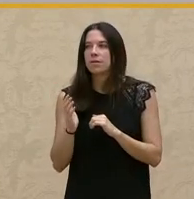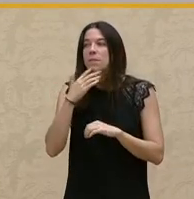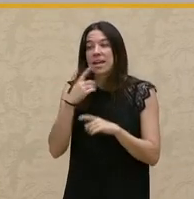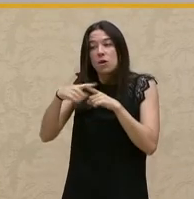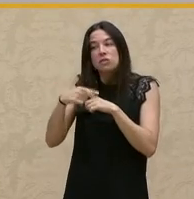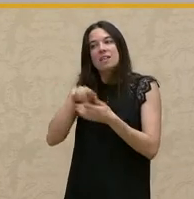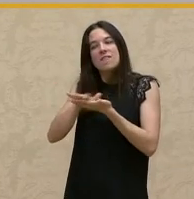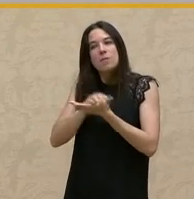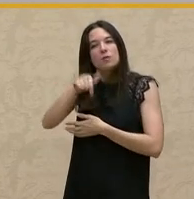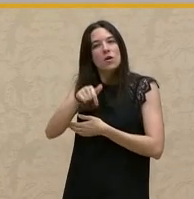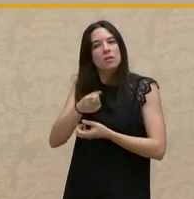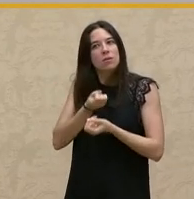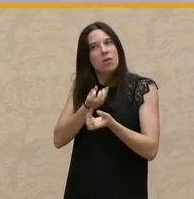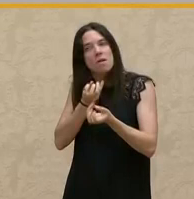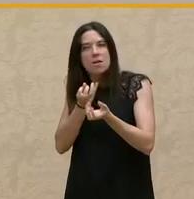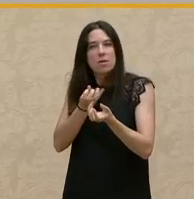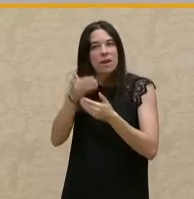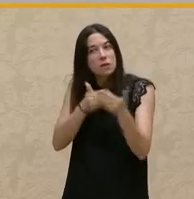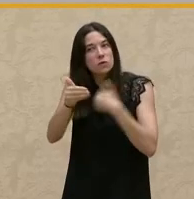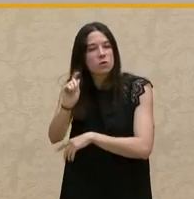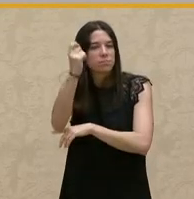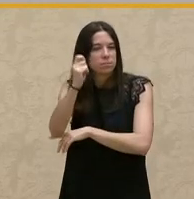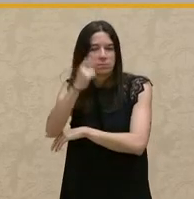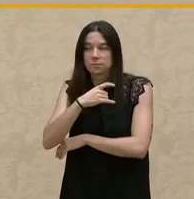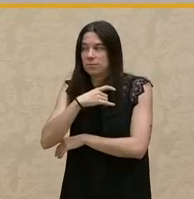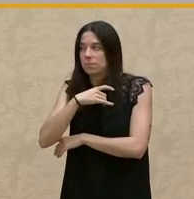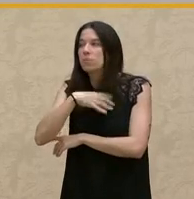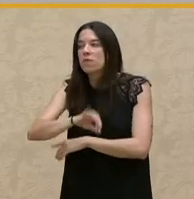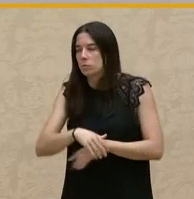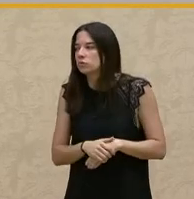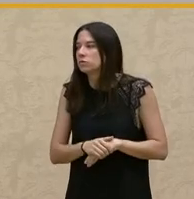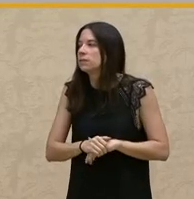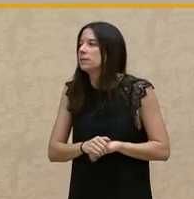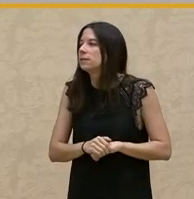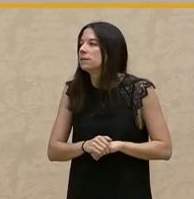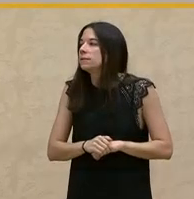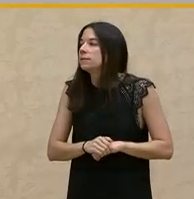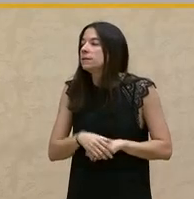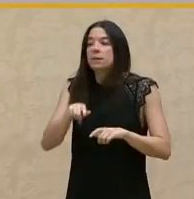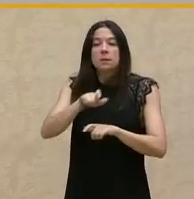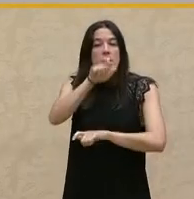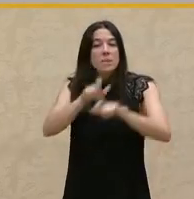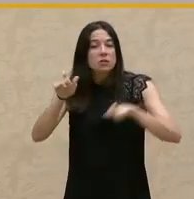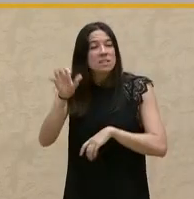hoy y en el futuro podamos sacarlo adelante. A las personas con síndrome de Usher que han